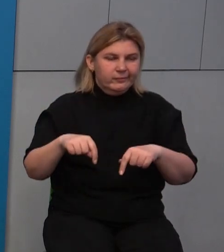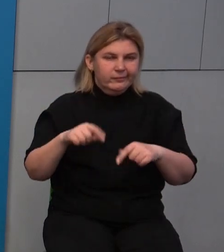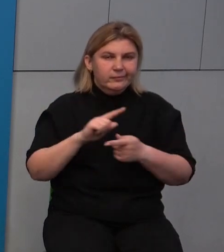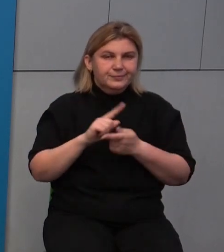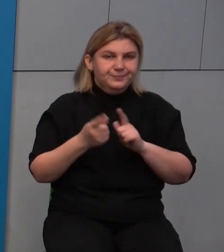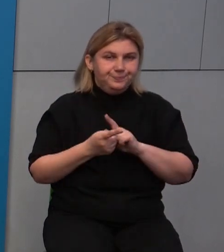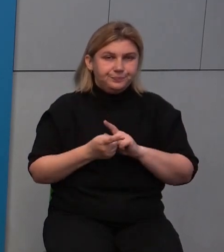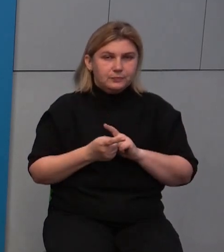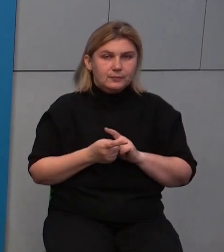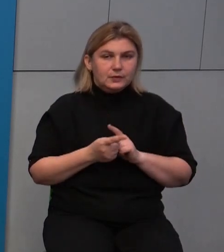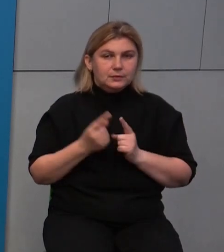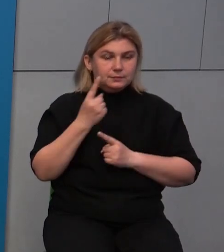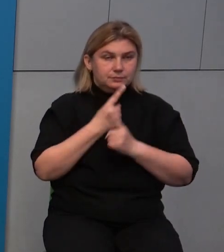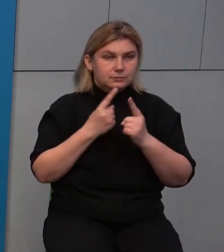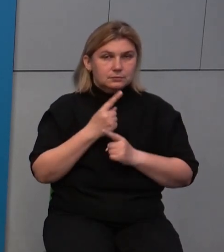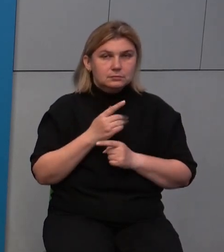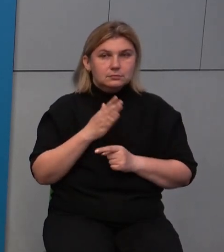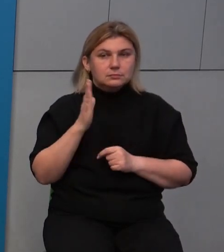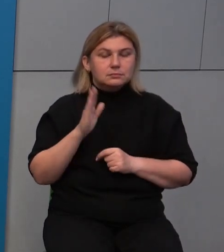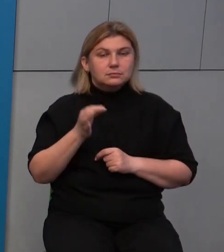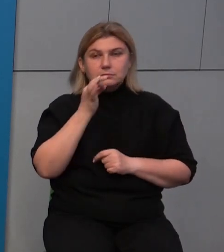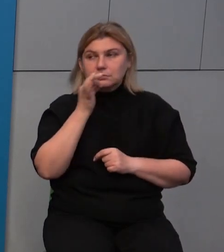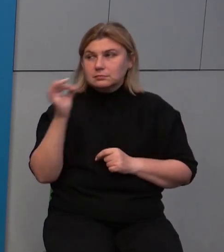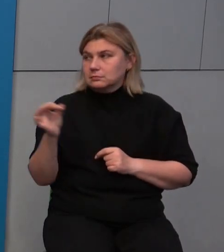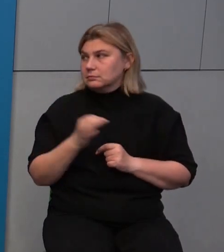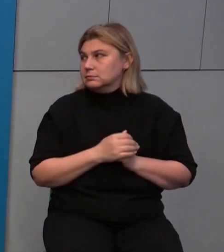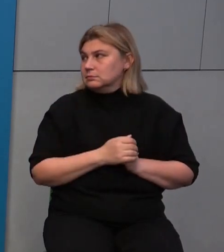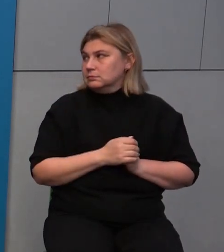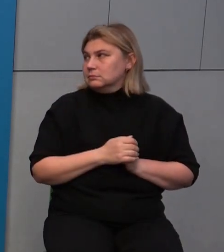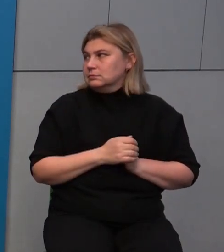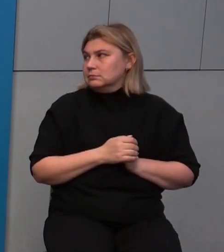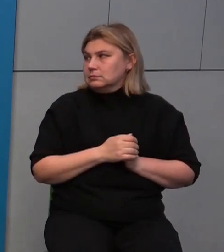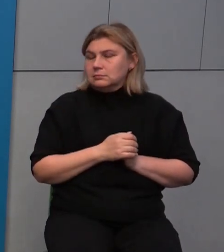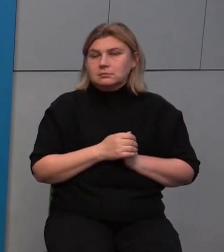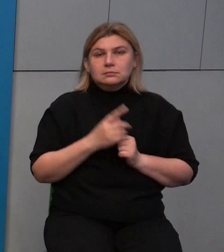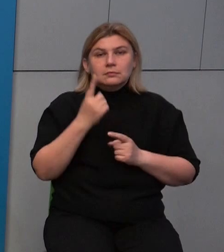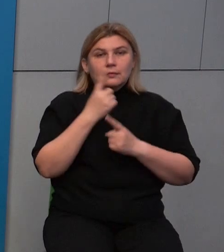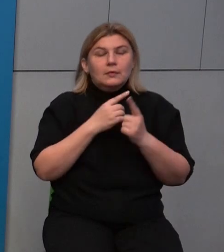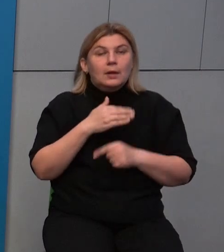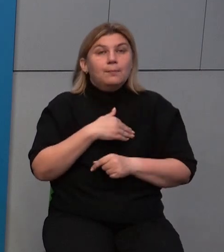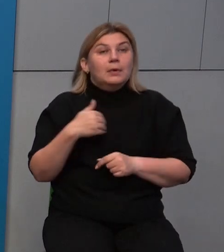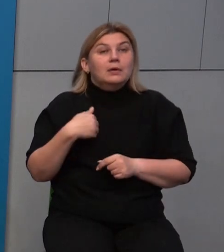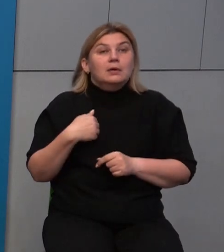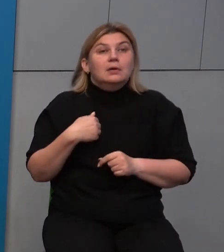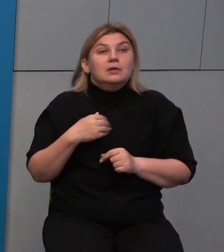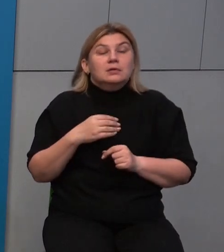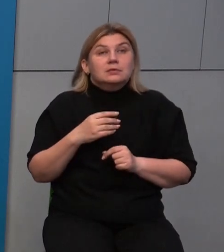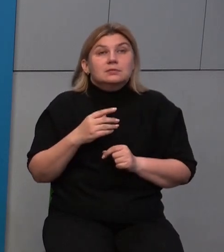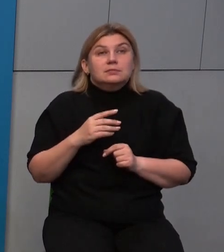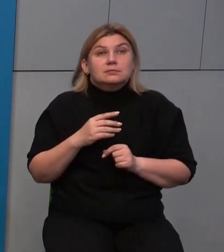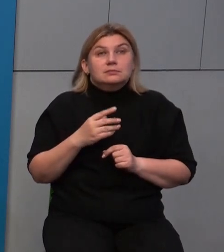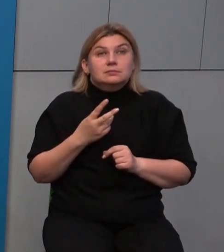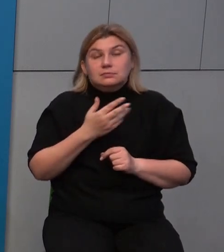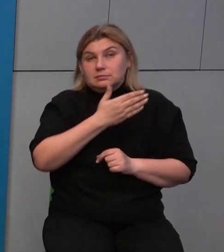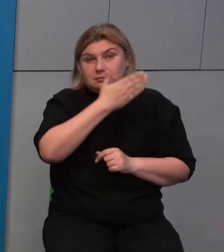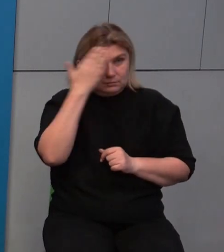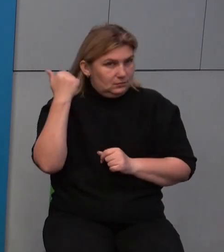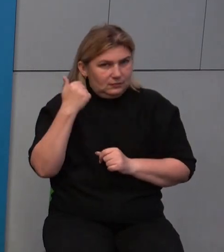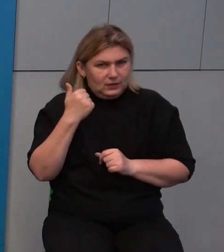bo spodziewałam się, że będą takie pytania, to tak sobie myślałam, że my po prostu tego wszystkiego nie tylko nie wiemy,